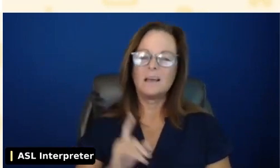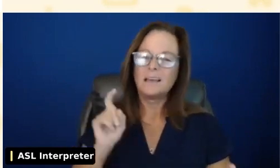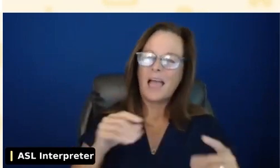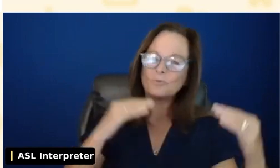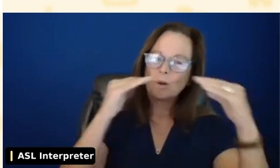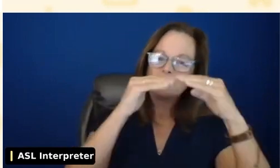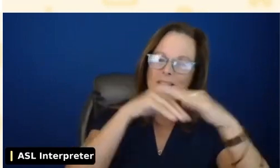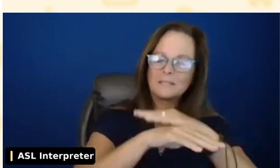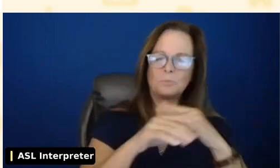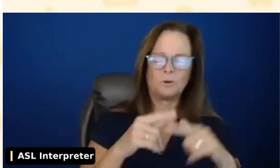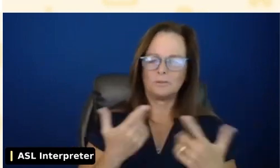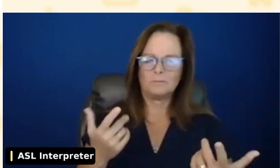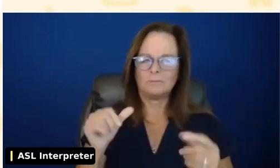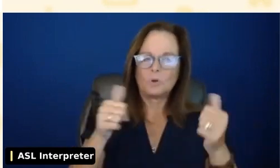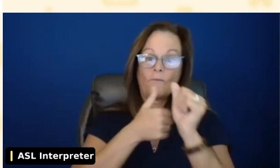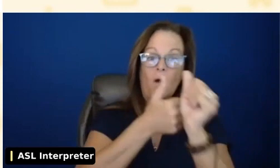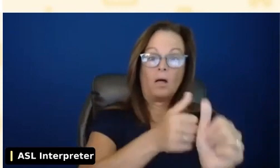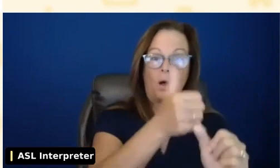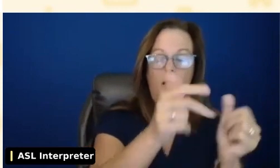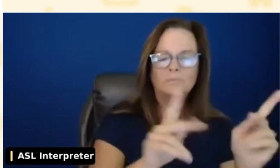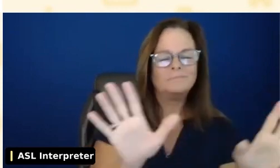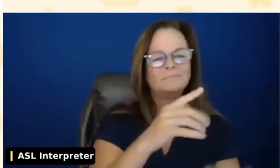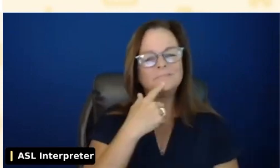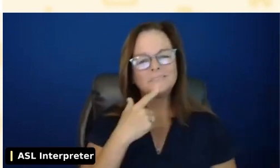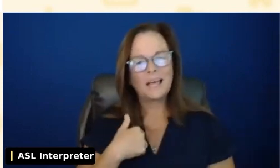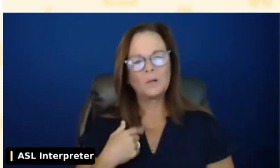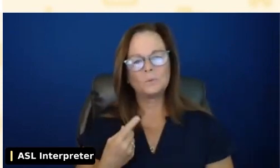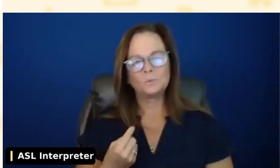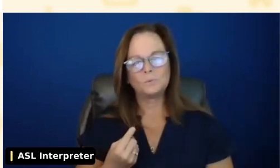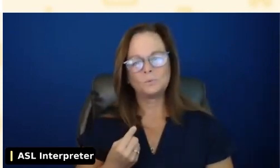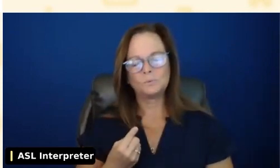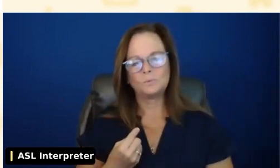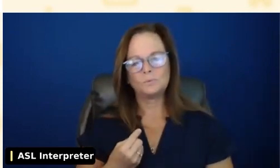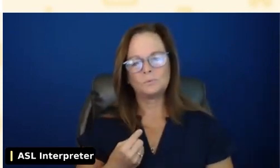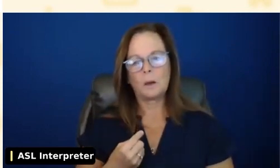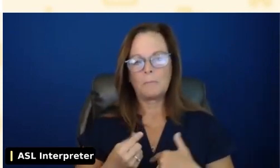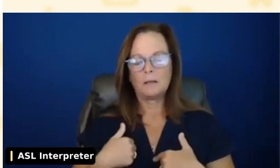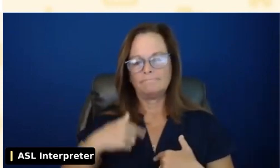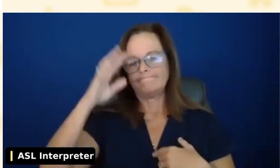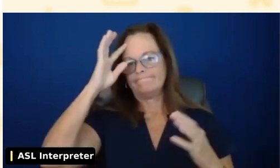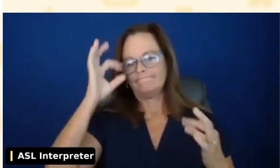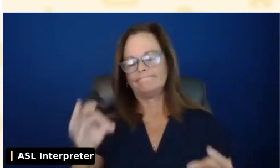Puedes hacer que alguien lo audite y te diga qué hacer, pero eres tú. Tú eres quien crea el contenido.